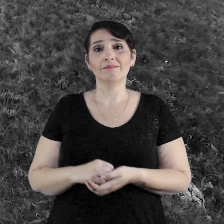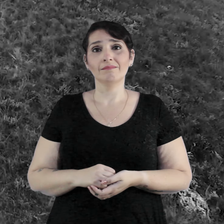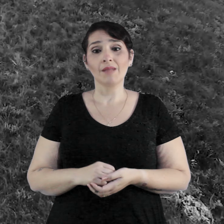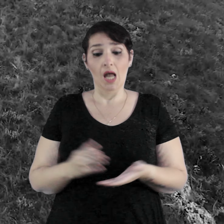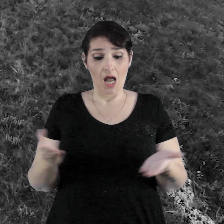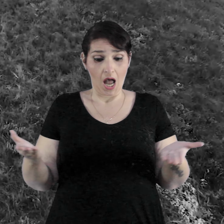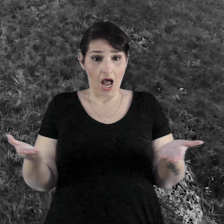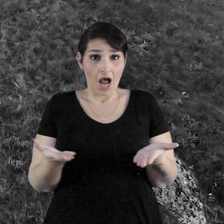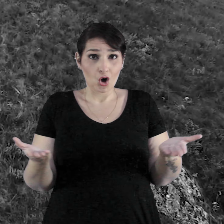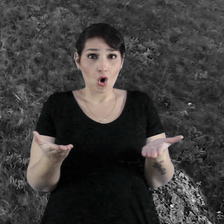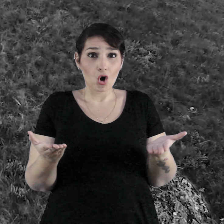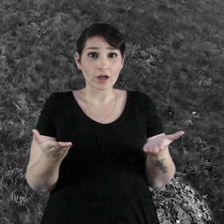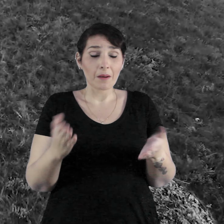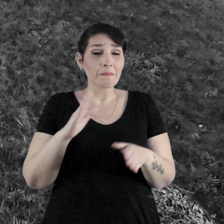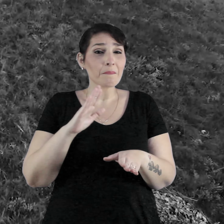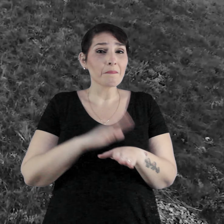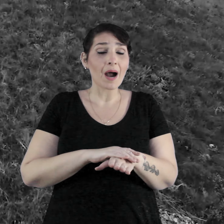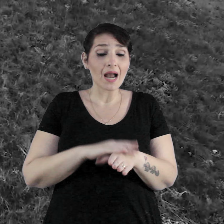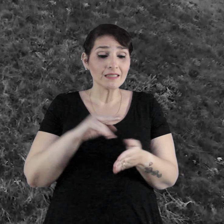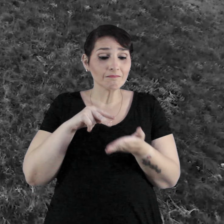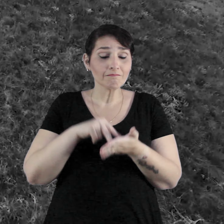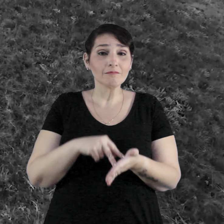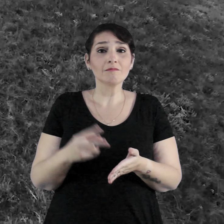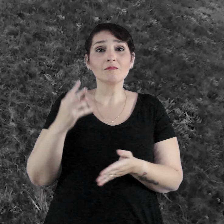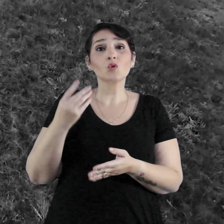Agora, as únicas coisas que ficaram são memórias e fotos.